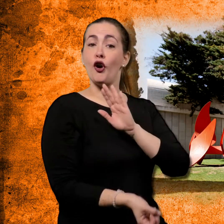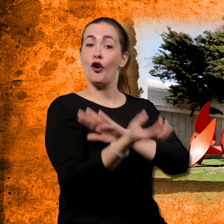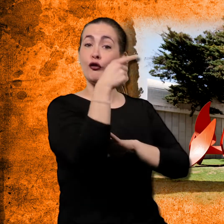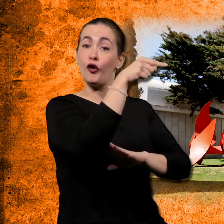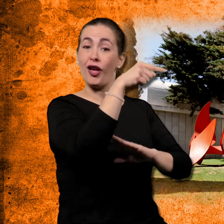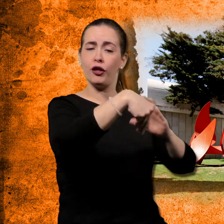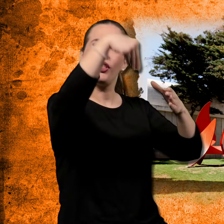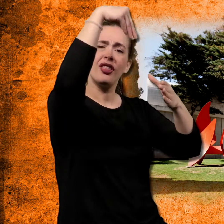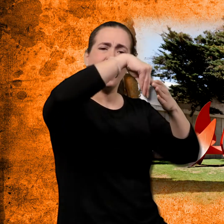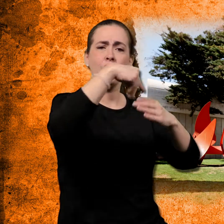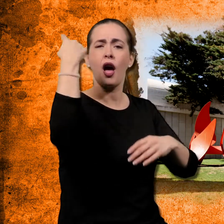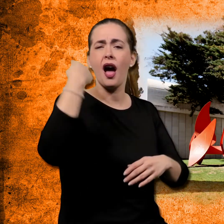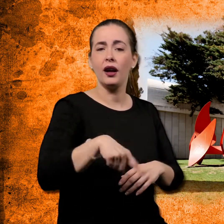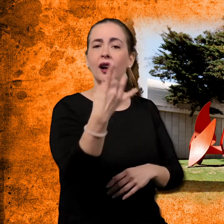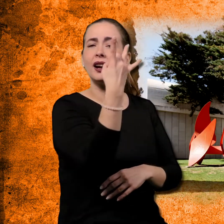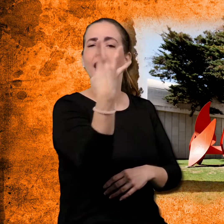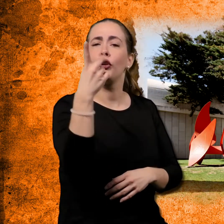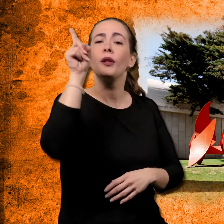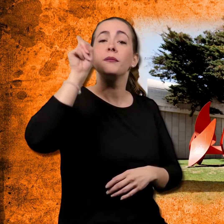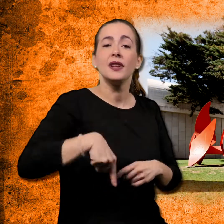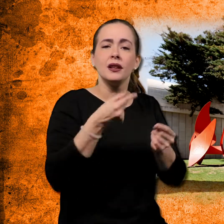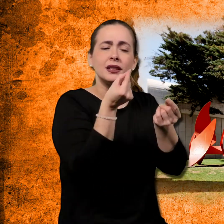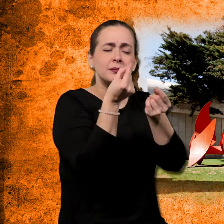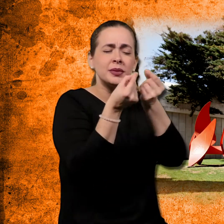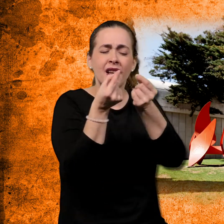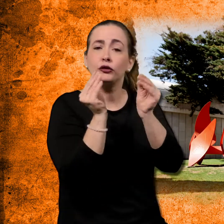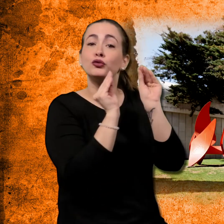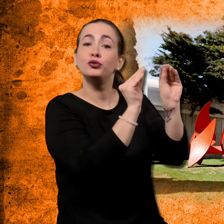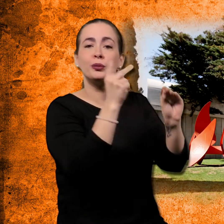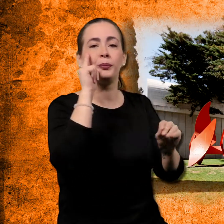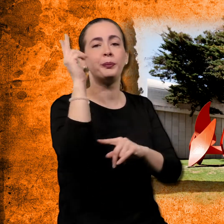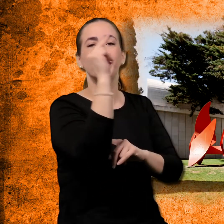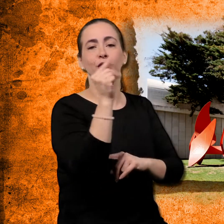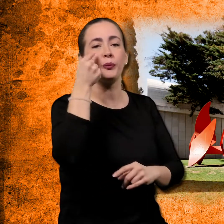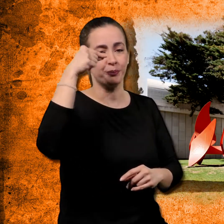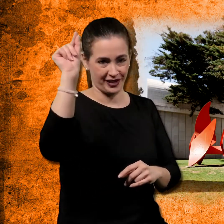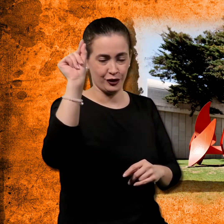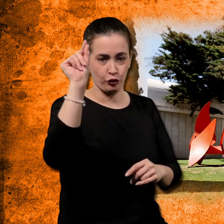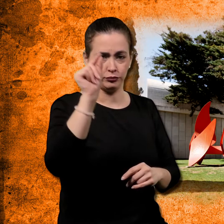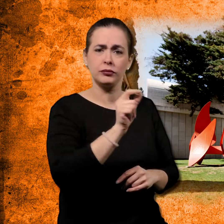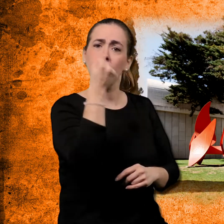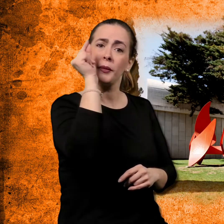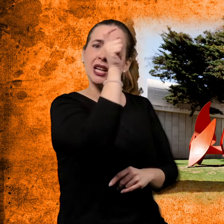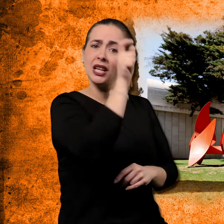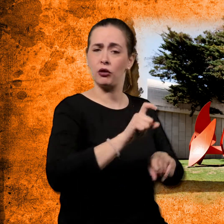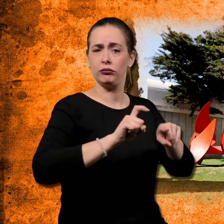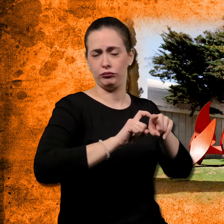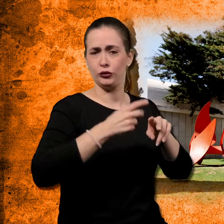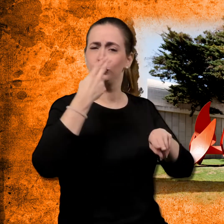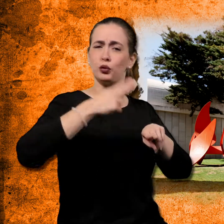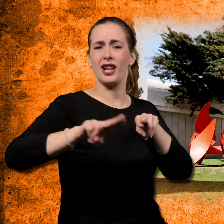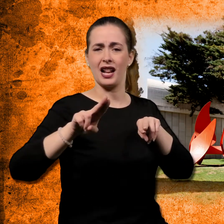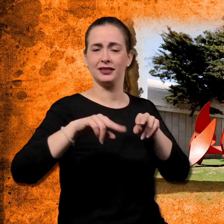Al seu interior, es custodien més de 14.000 peces del pintor surrealista,